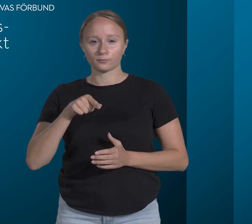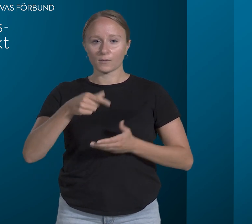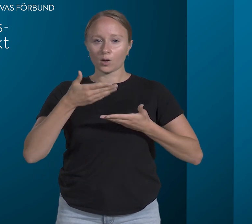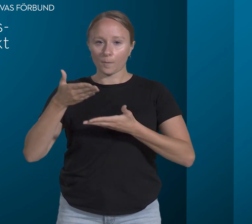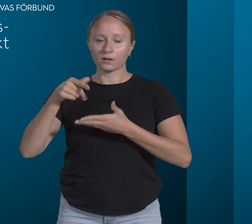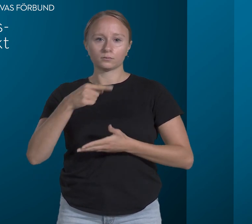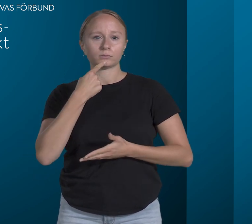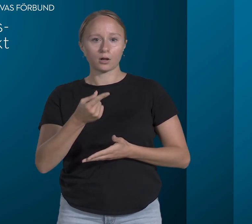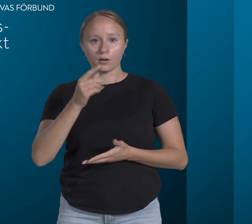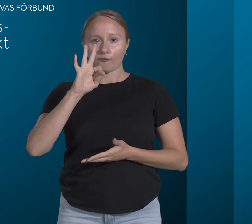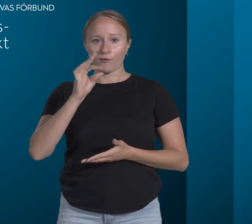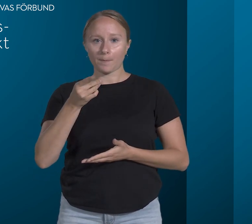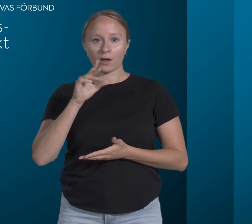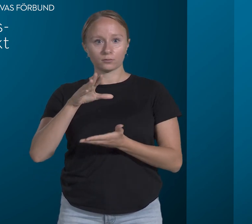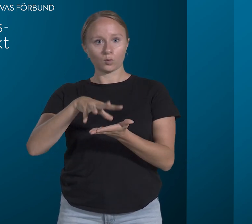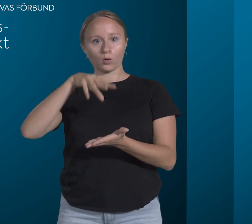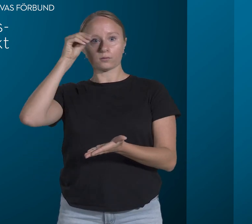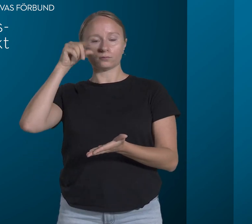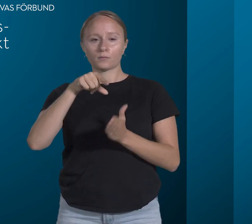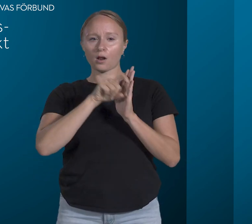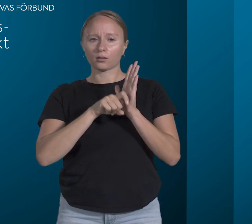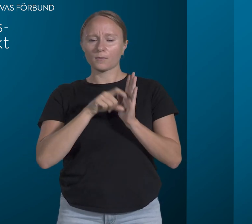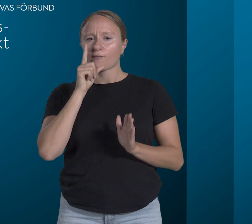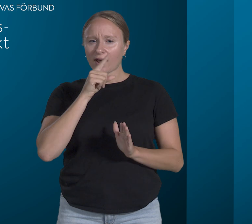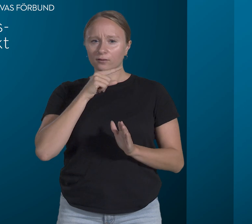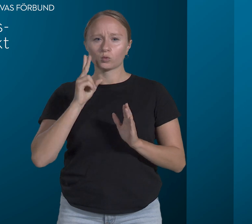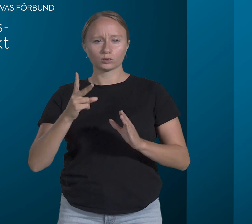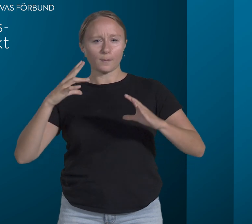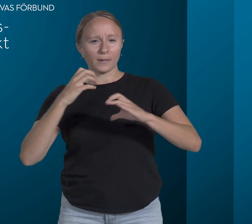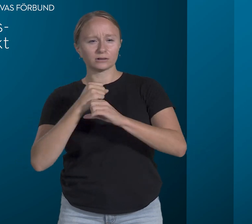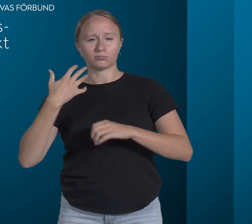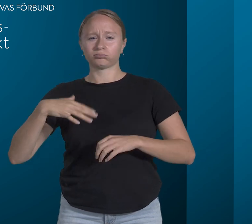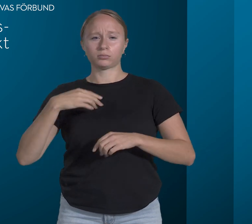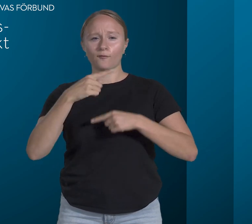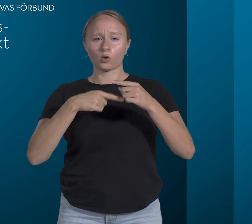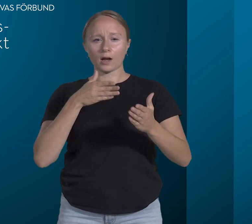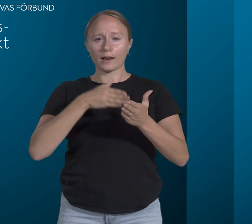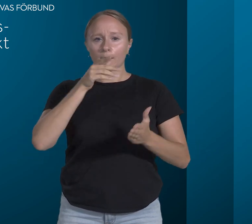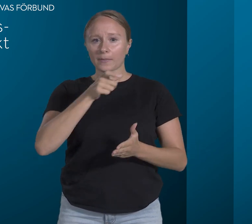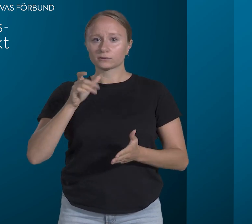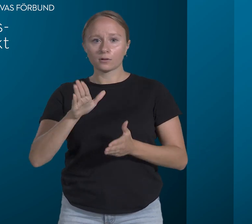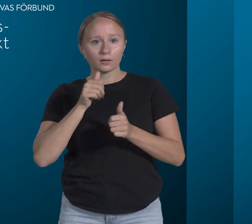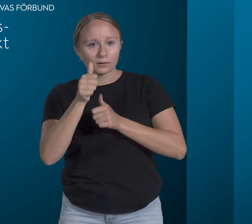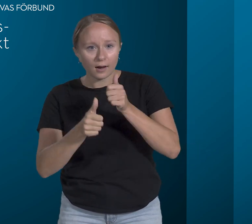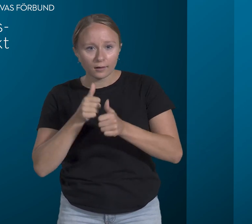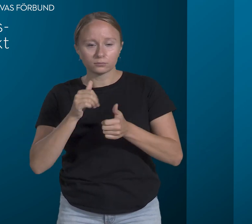Enligt klagomålet är FPA:s tolkning av lagen felaktig - och minskar avsevärt funktionshindrade personers delaktighet -